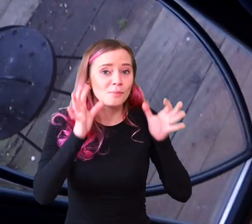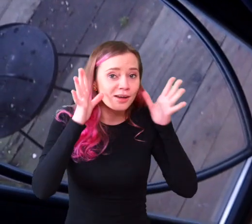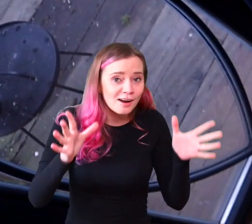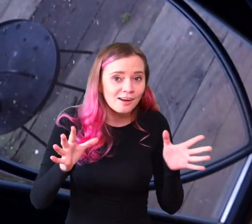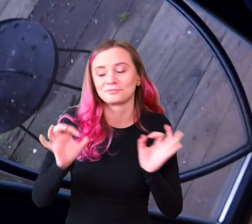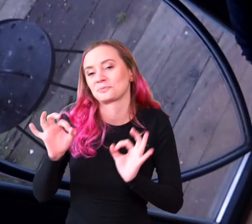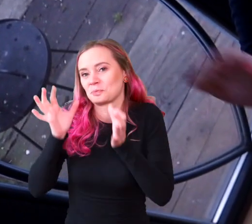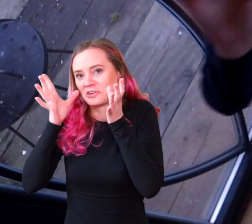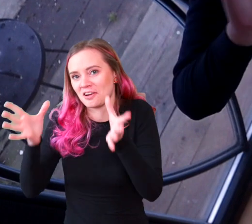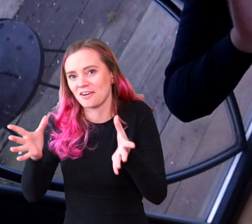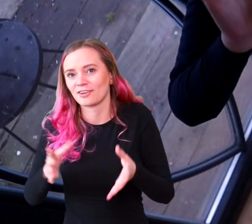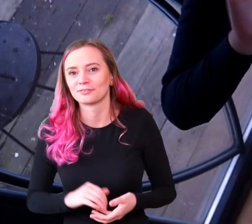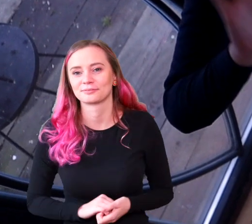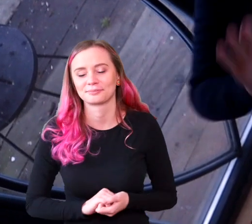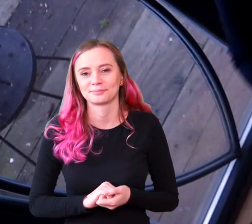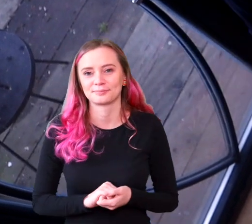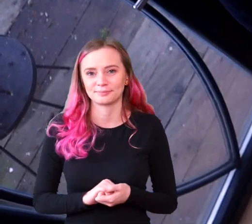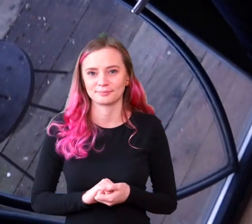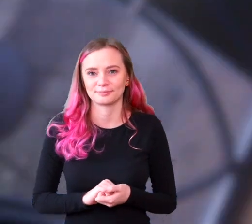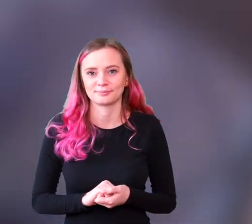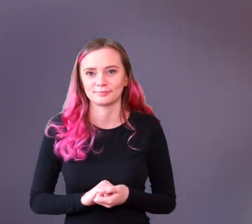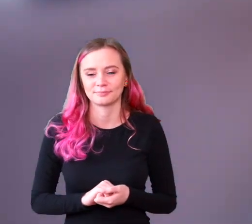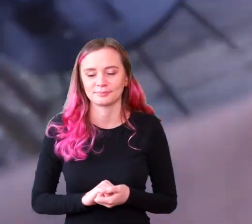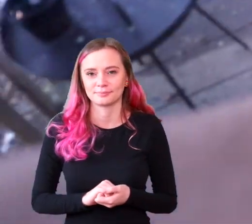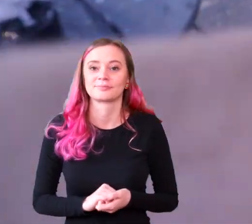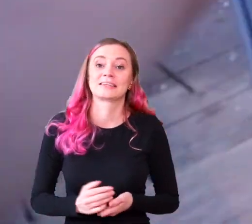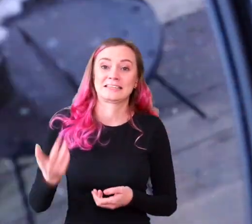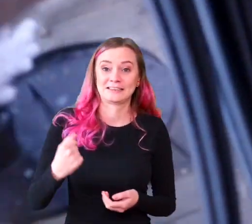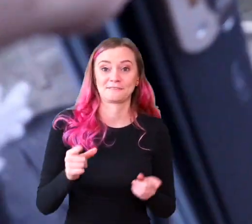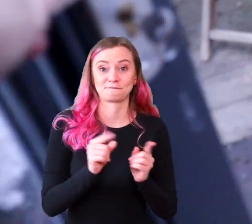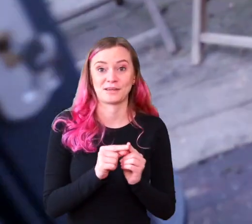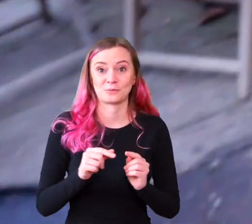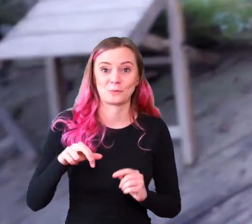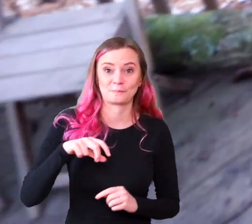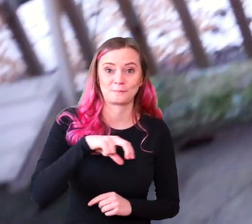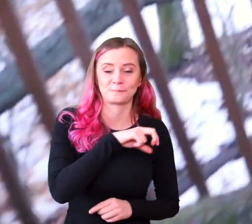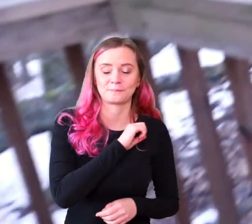Dobréé ráno... Dobré ráno:) Tak jdeme!